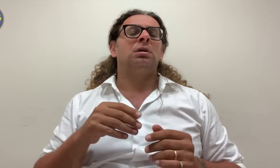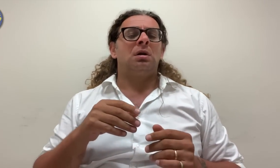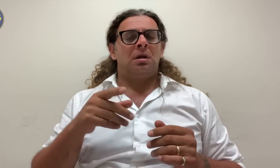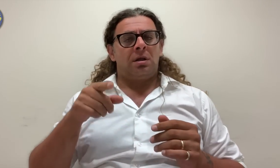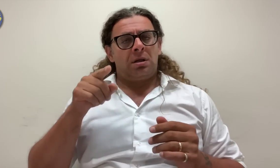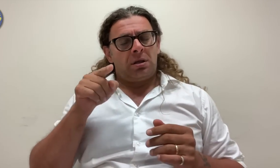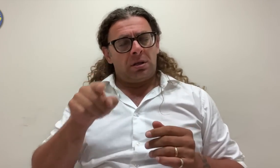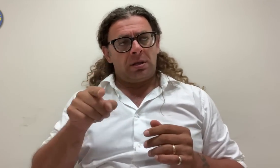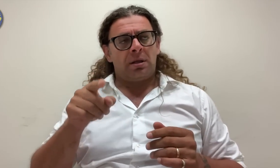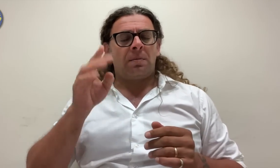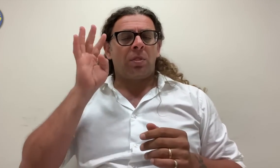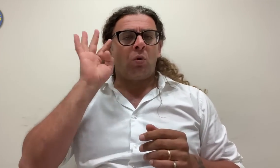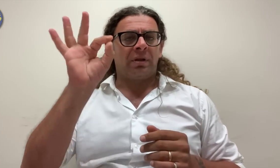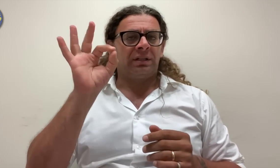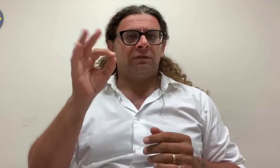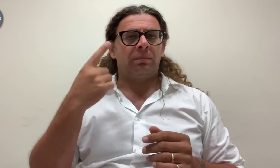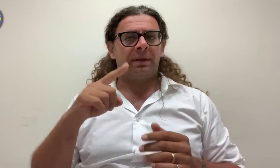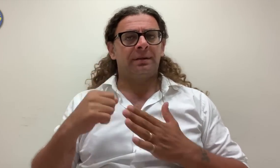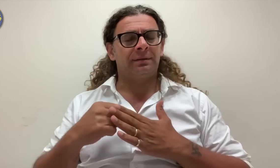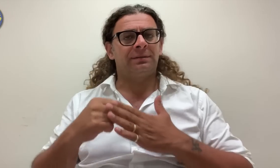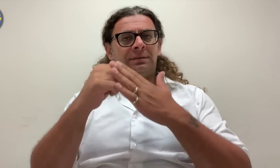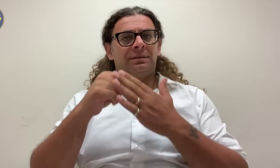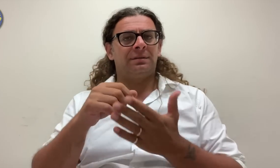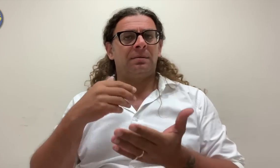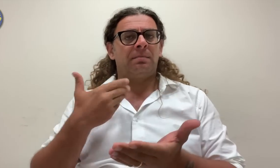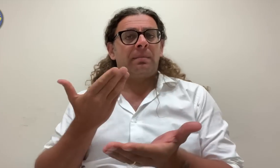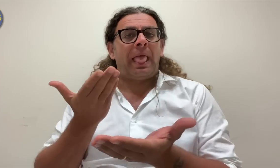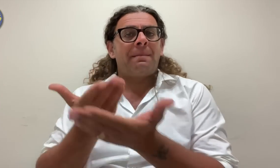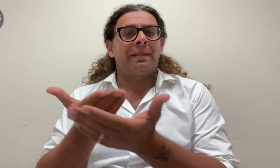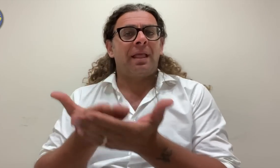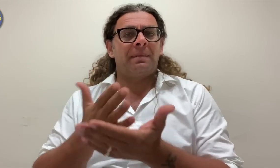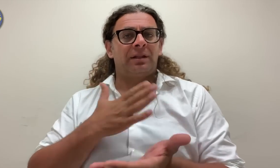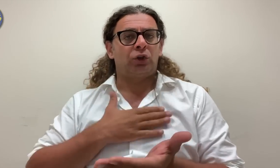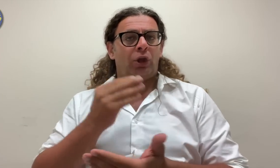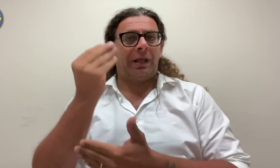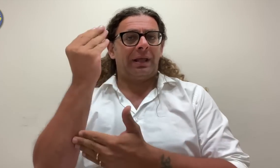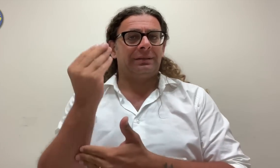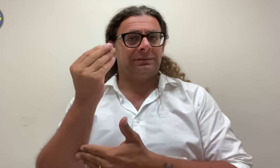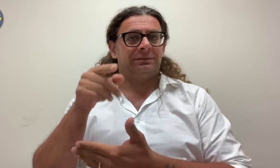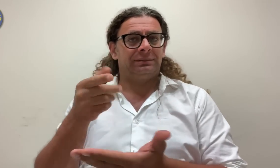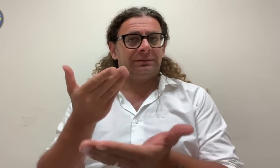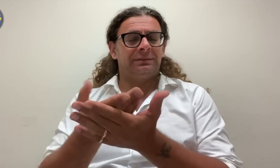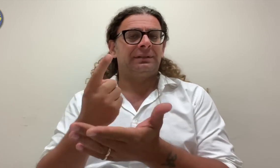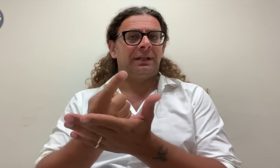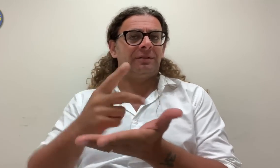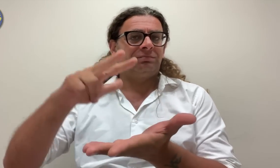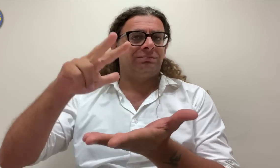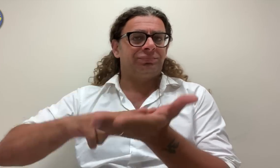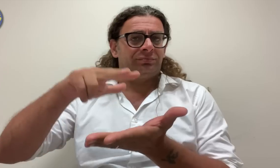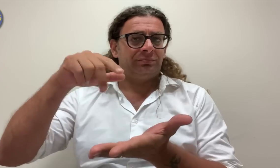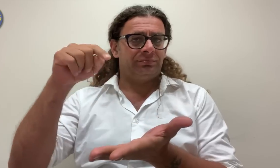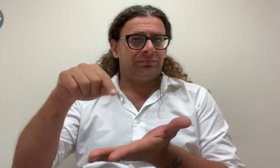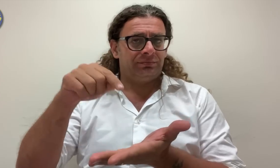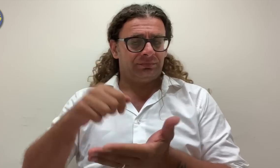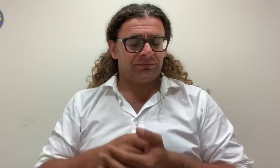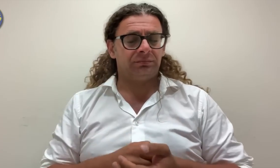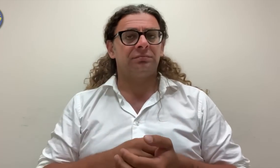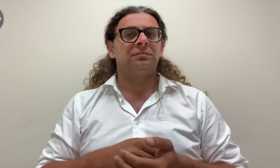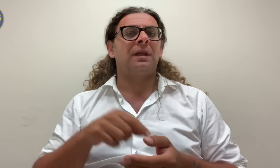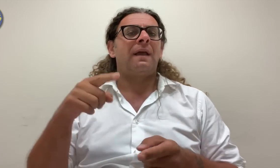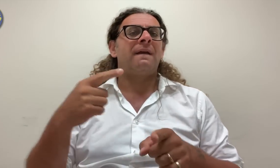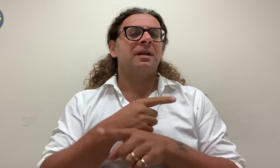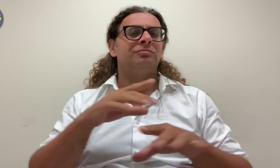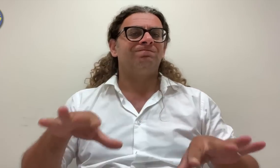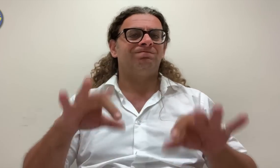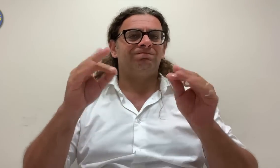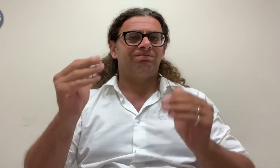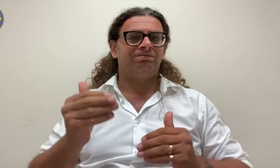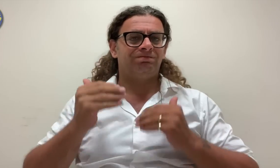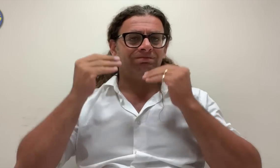Lo scopo è quello di ricevere il loro supporto per arrivare all’approvazione degli emendamenti presentati dall’ENS. Come ho detto precedentemente, però, è